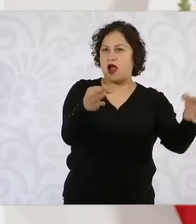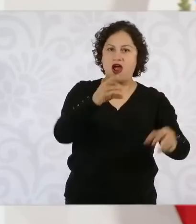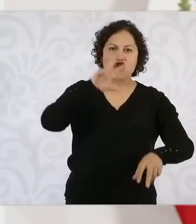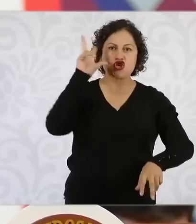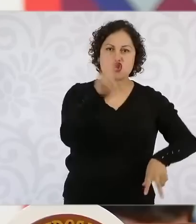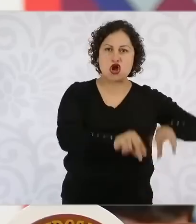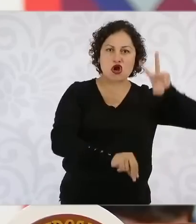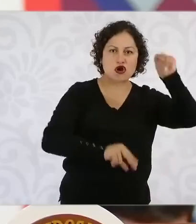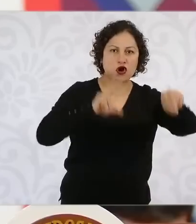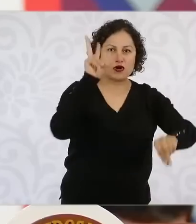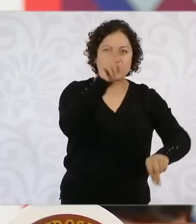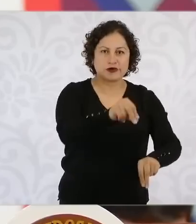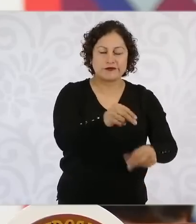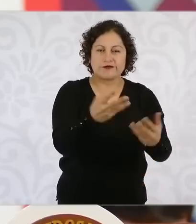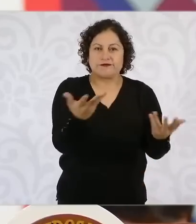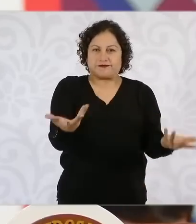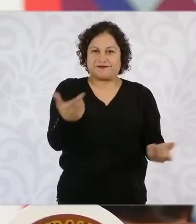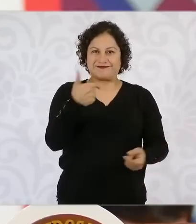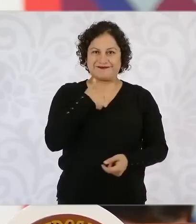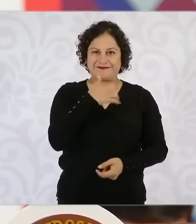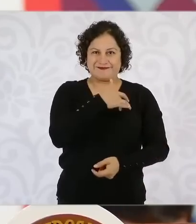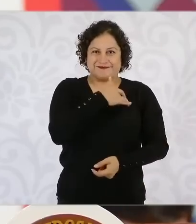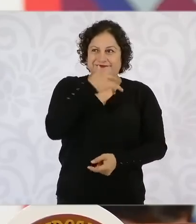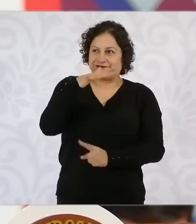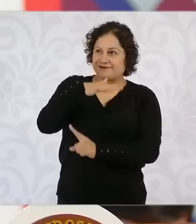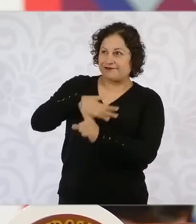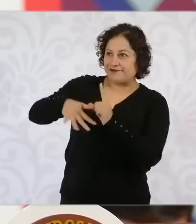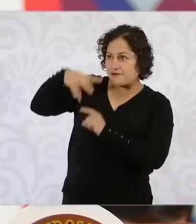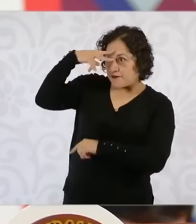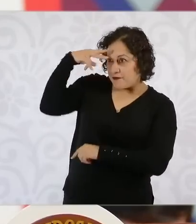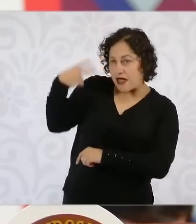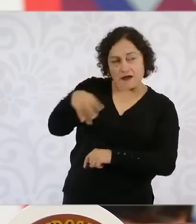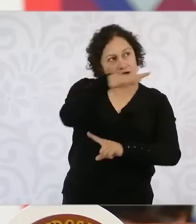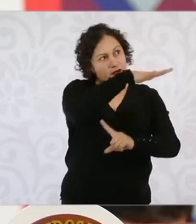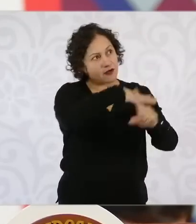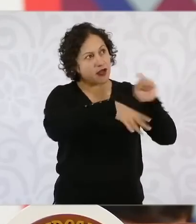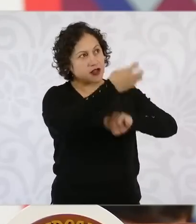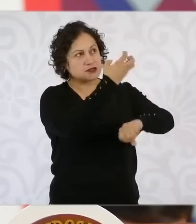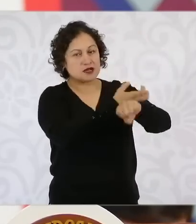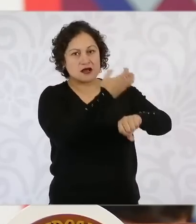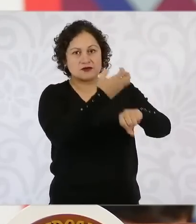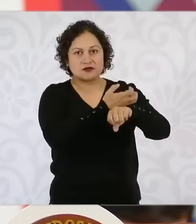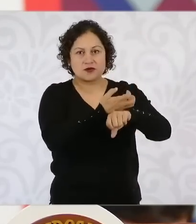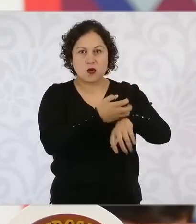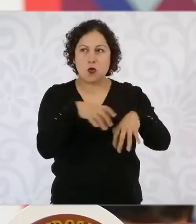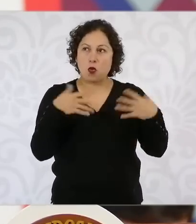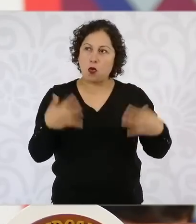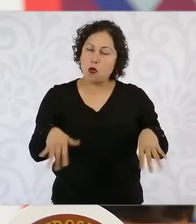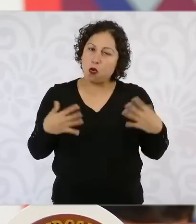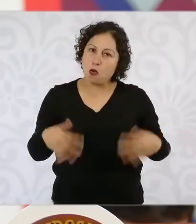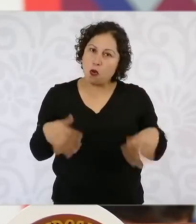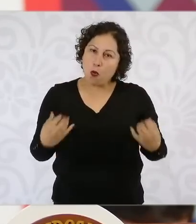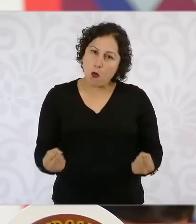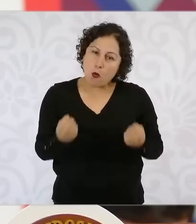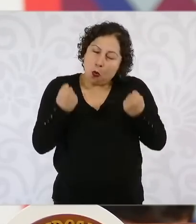es ambiente Pues yo creo que propició el acuerdo que tuvimos Hoy entonces eh primero agradecer